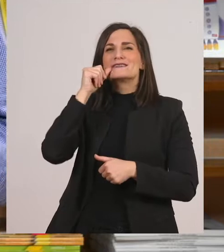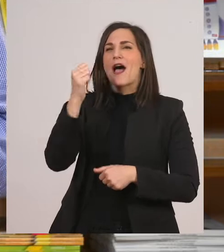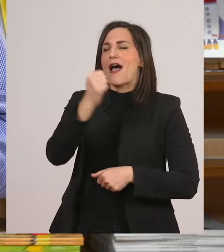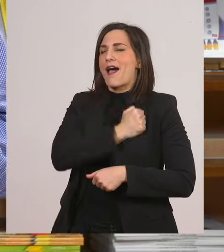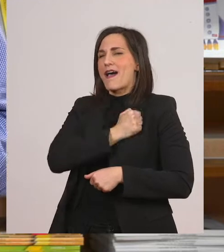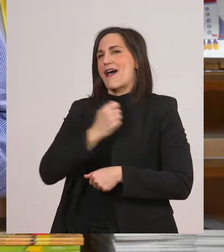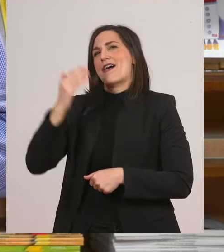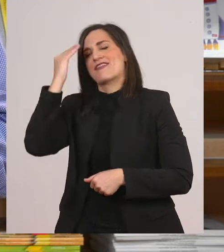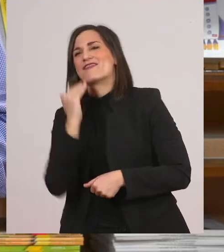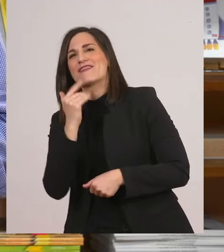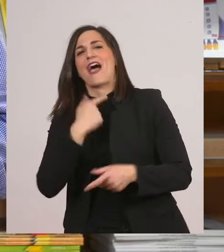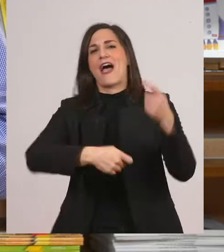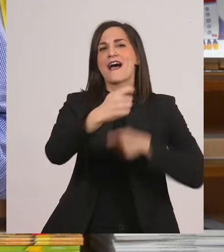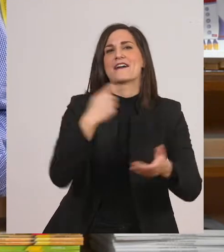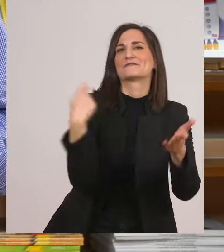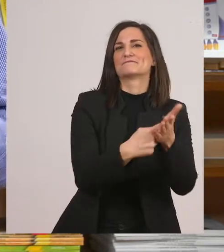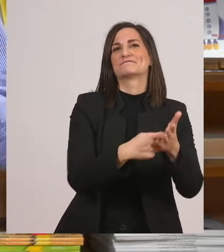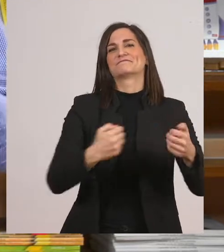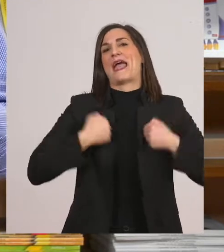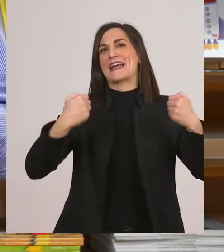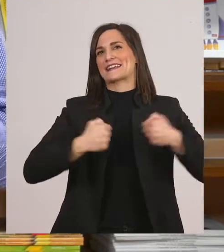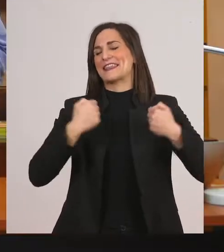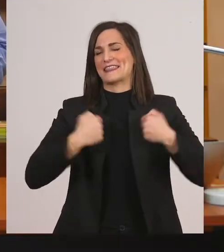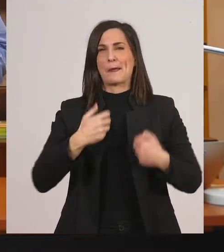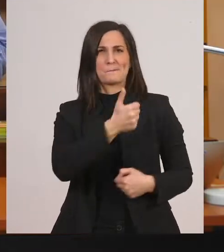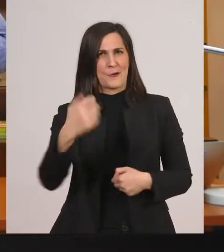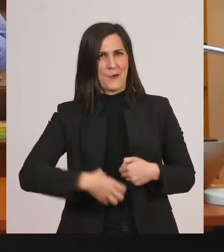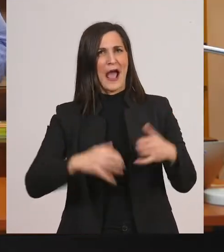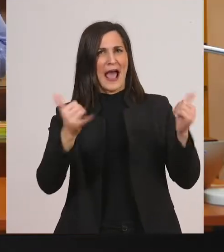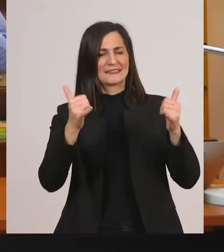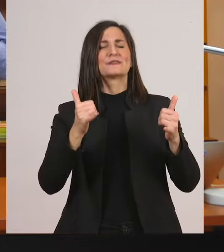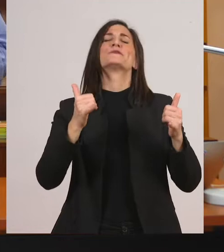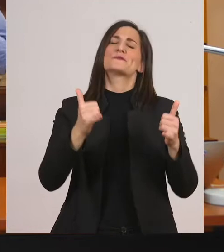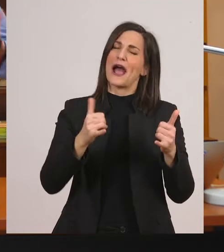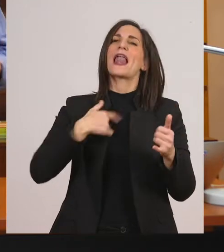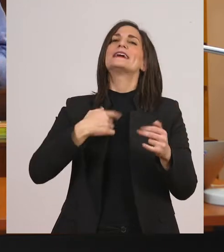να μας πάρουν το αγαπημένο μας παιχνίδι! Δεν είναι ακριβώς αστείο, αλλά θα δούμε πώς μπορούμε να το χρησιμοποιήσουμε...